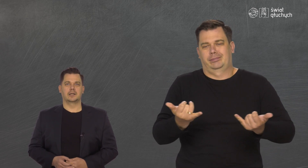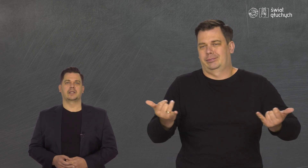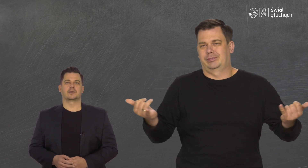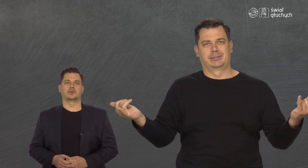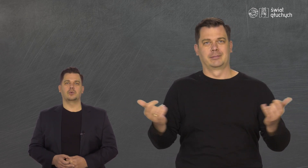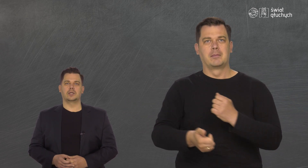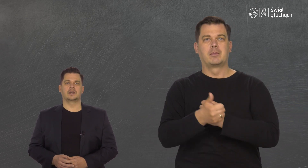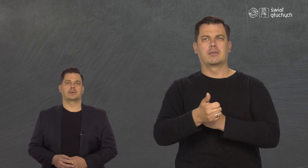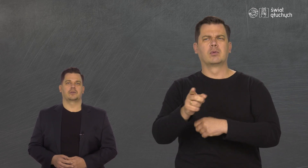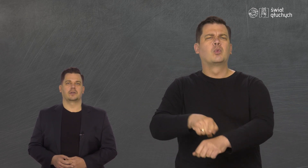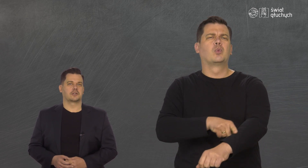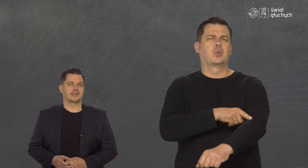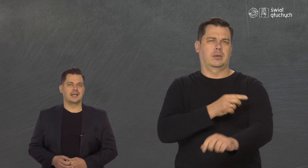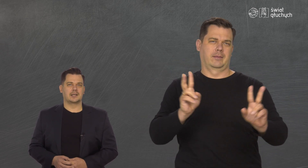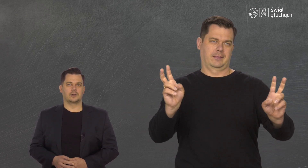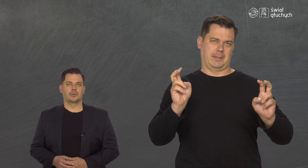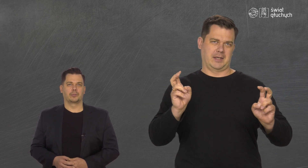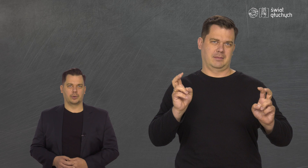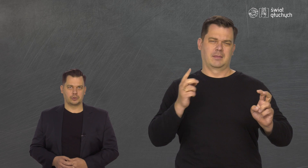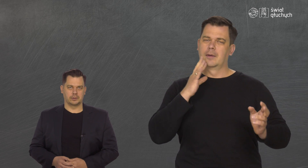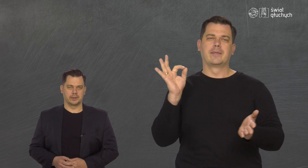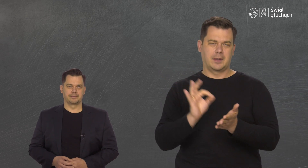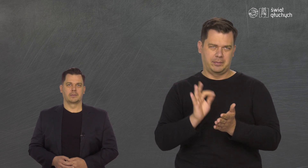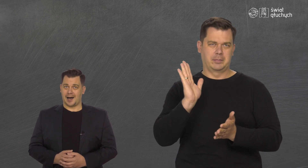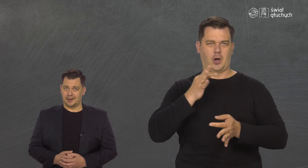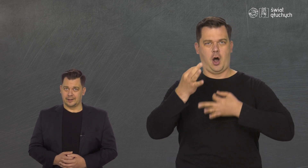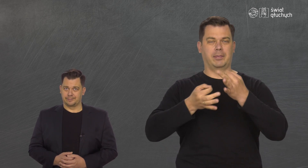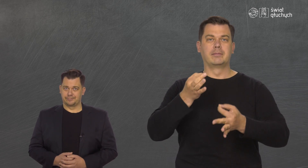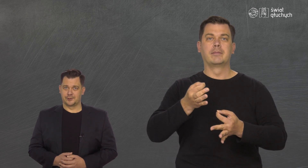Temat jest długi i na pewno jeszcze nieraz go poruszymy. Ale…